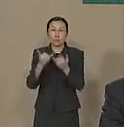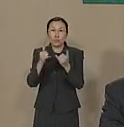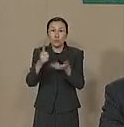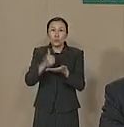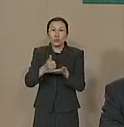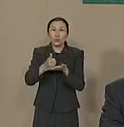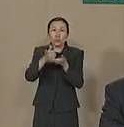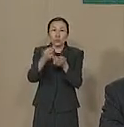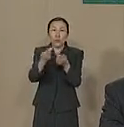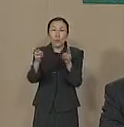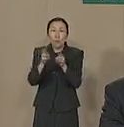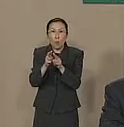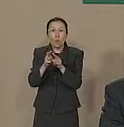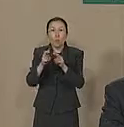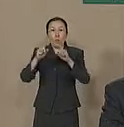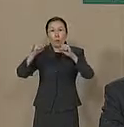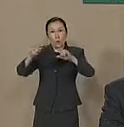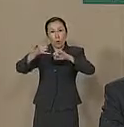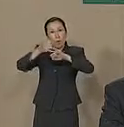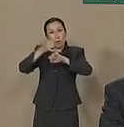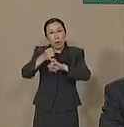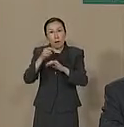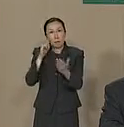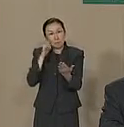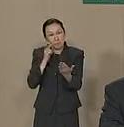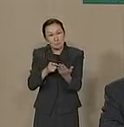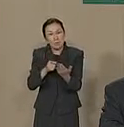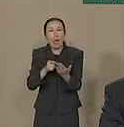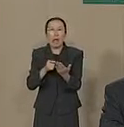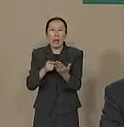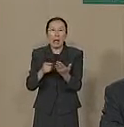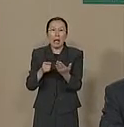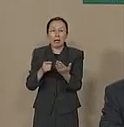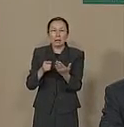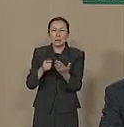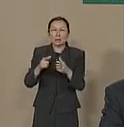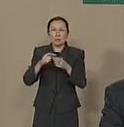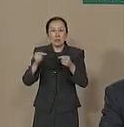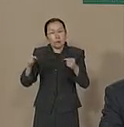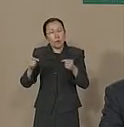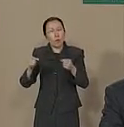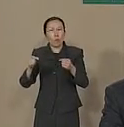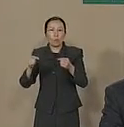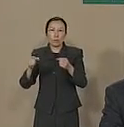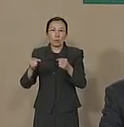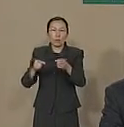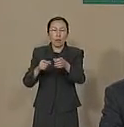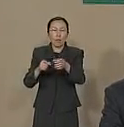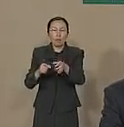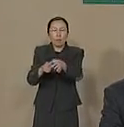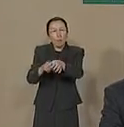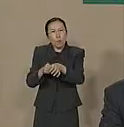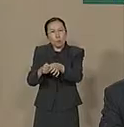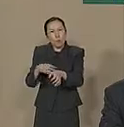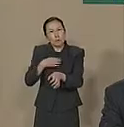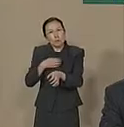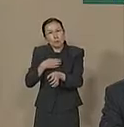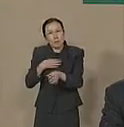マニフェストを見ますと 日本の農業と米を潰す 日米FTAの 交渉促進や